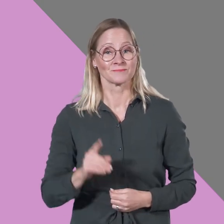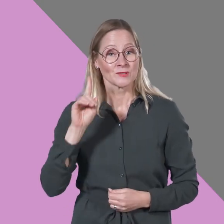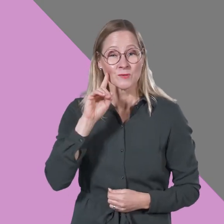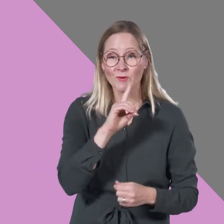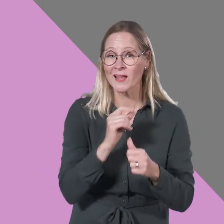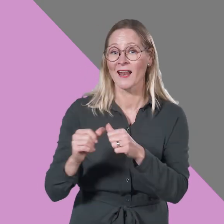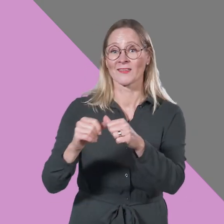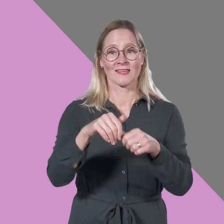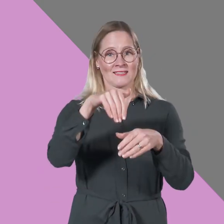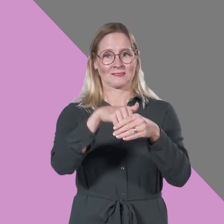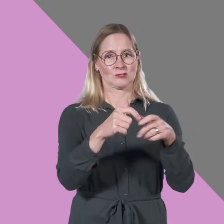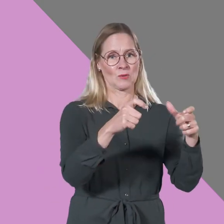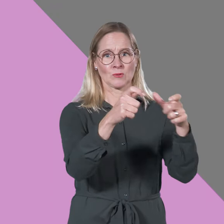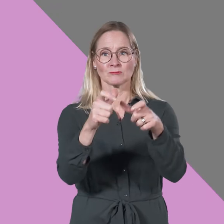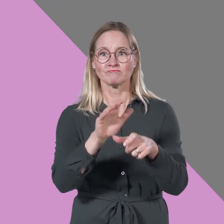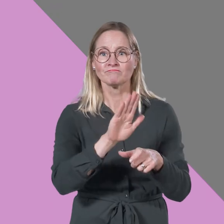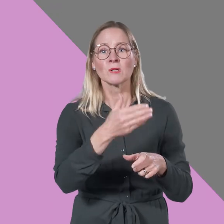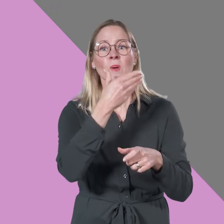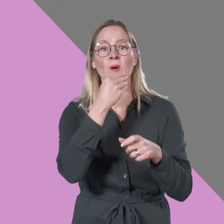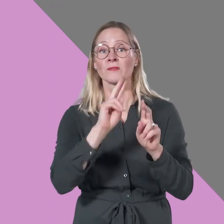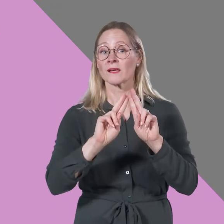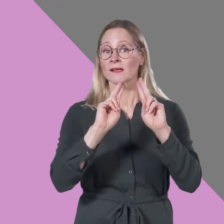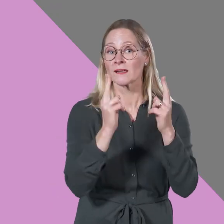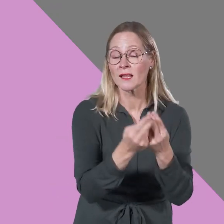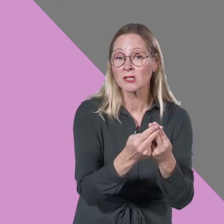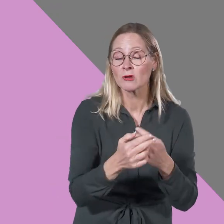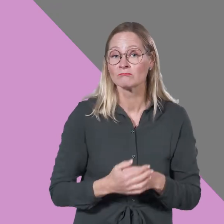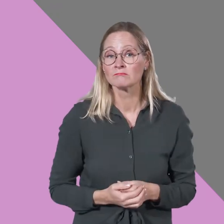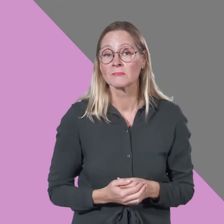Kutsumme Kuurojen Liiton jäsenyhdistysten nuortenkerhoja, -